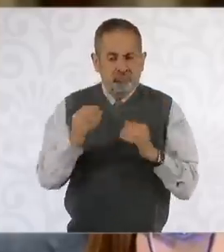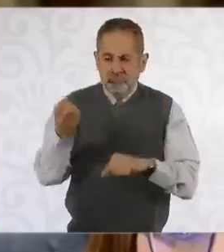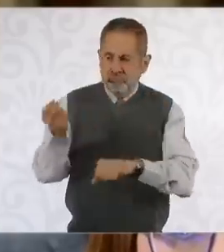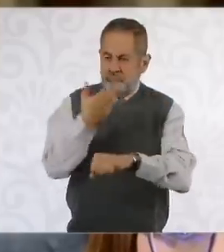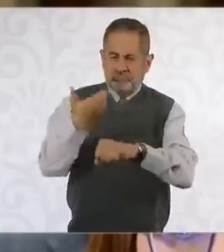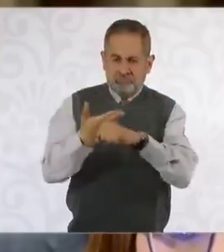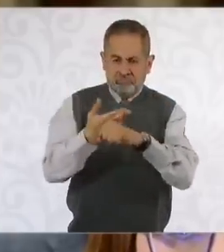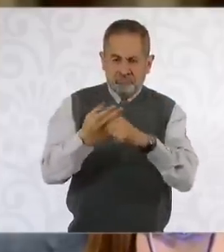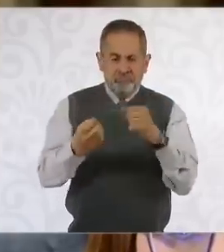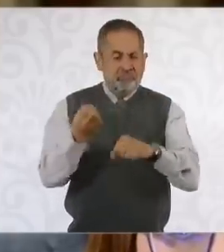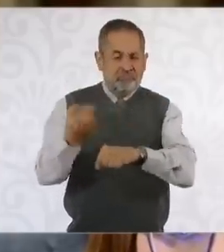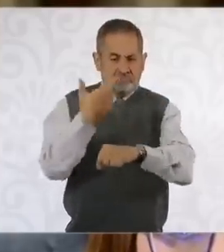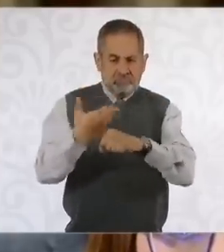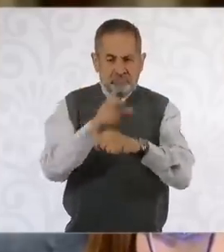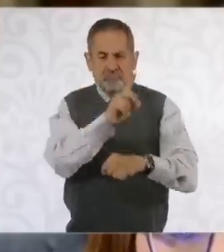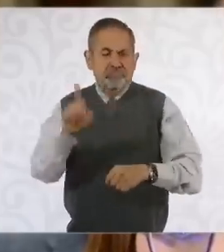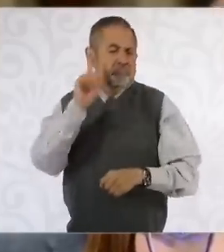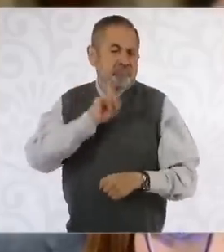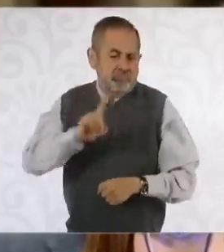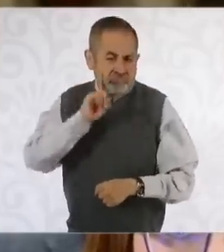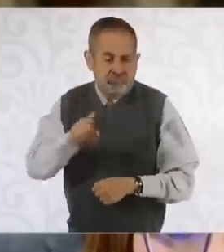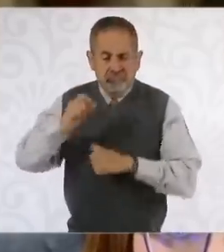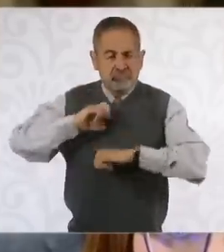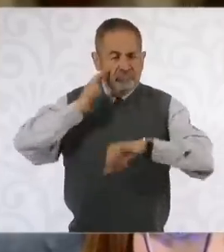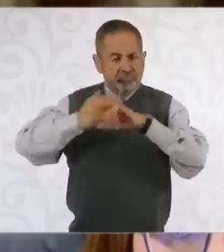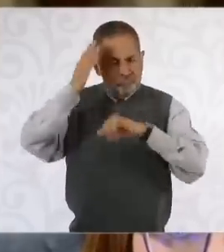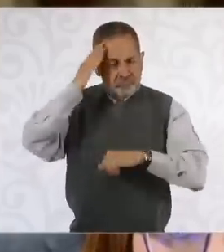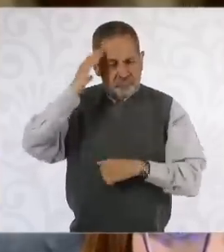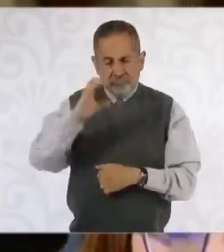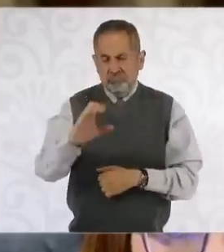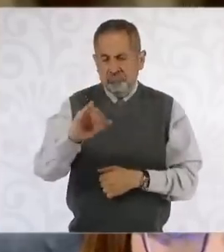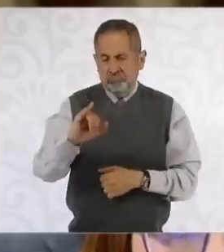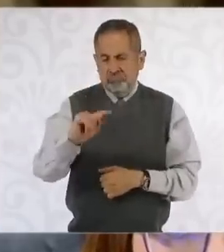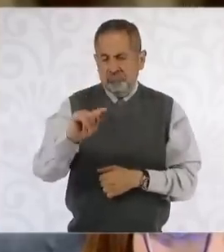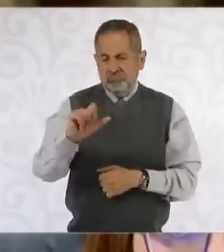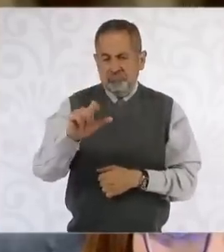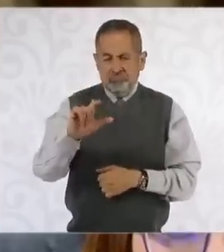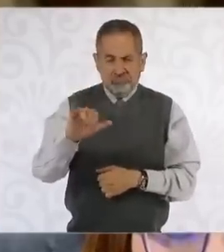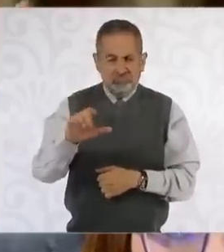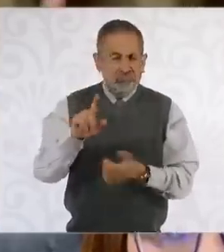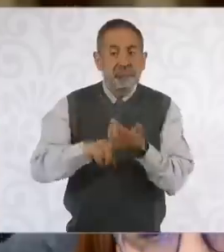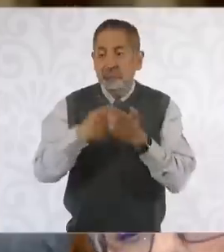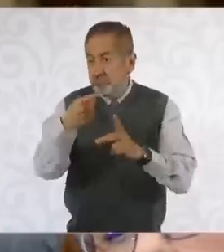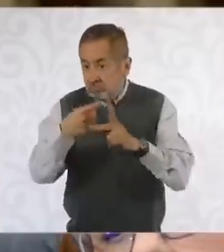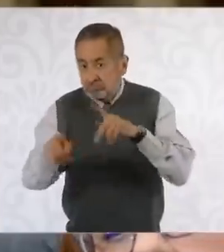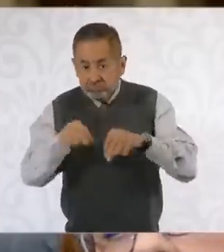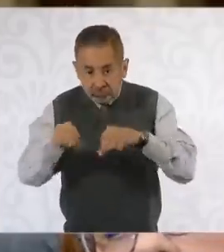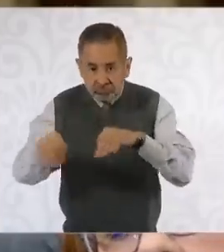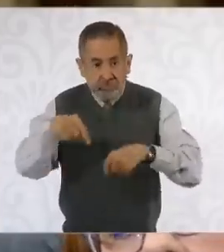encabezada por sitlali que bueno ya ha empezado a trabajar y aquí mismo se han presentado casos